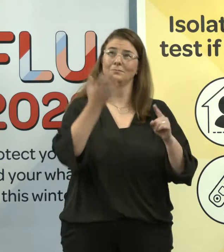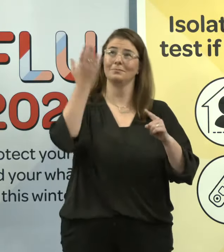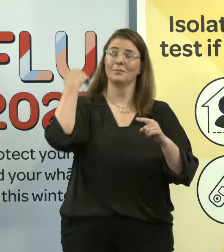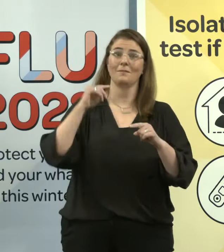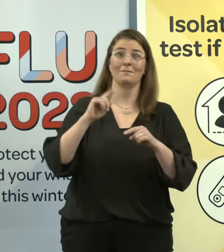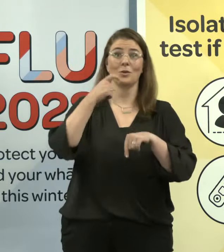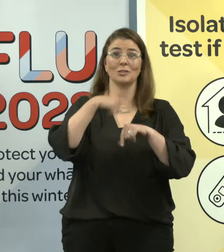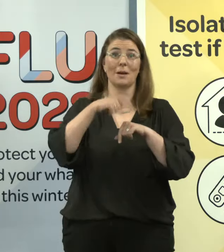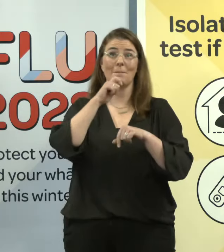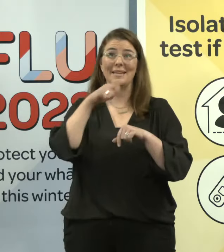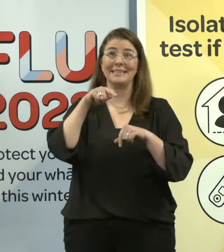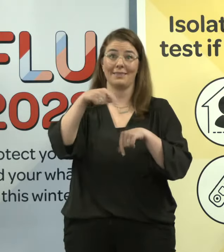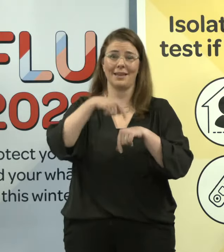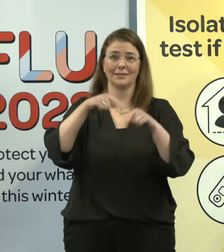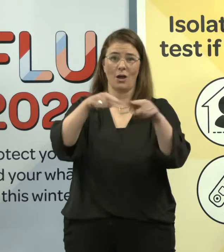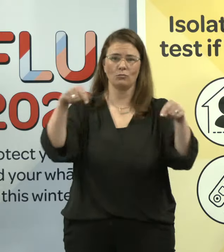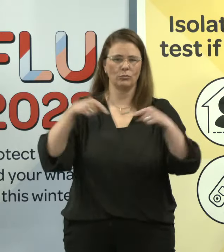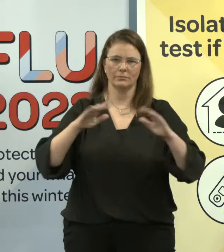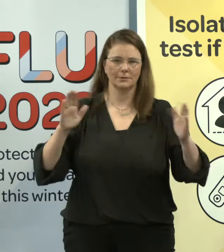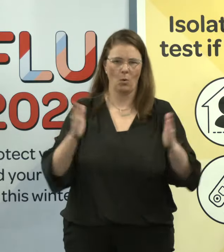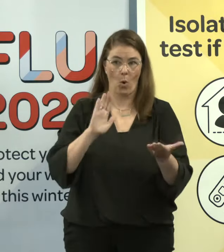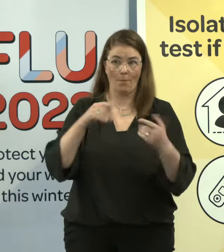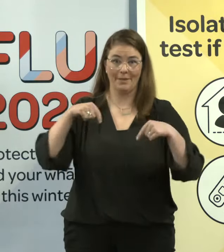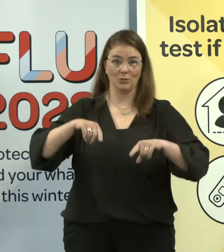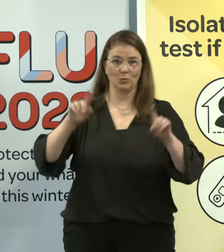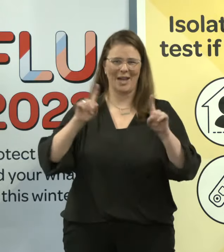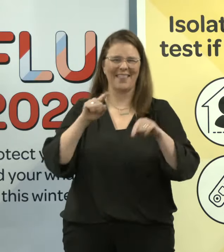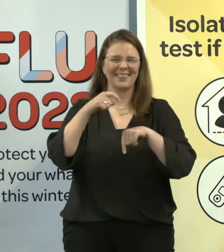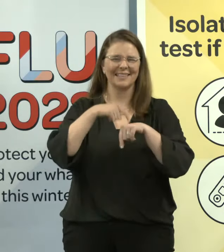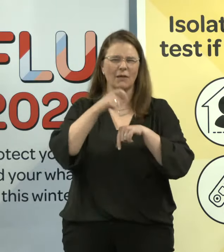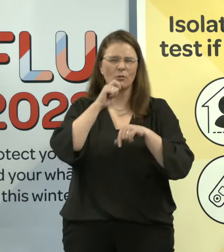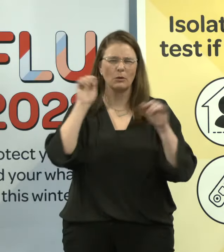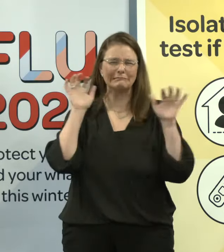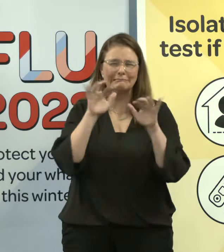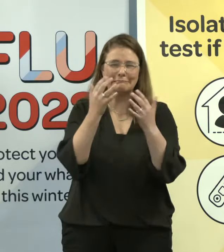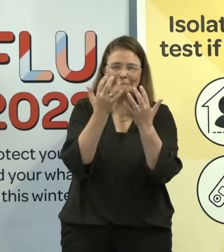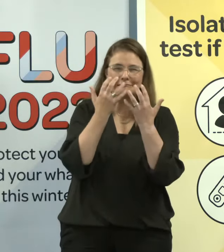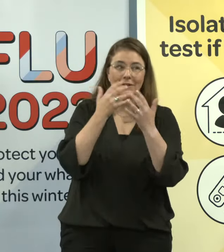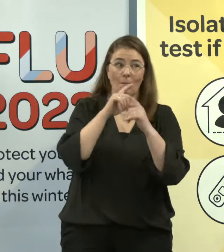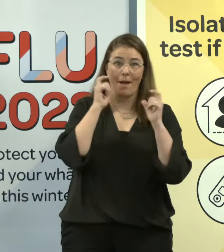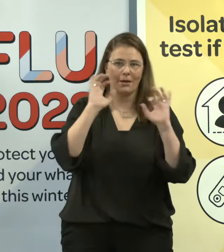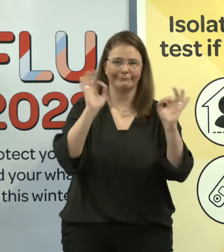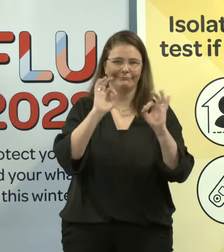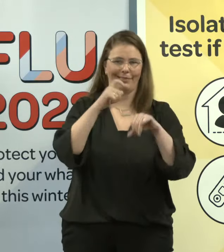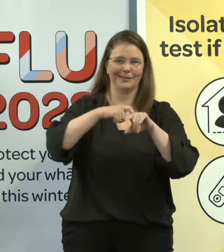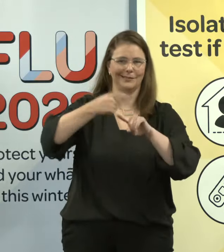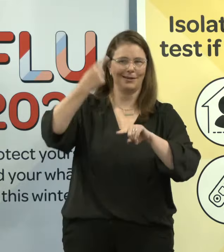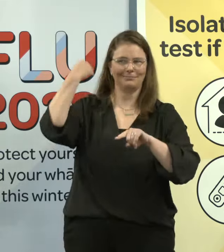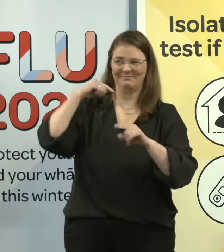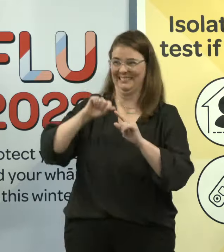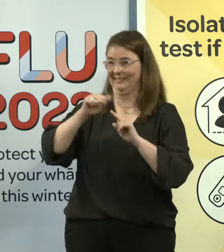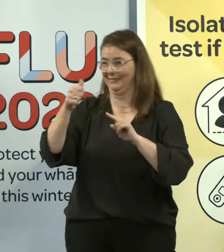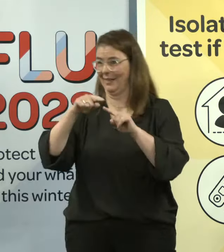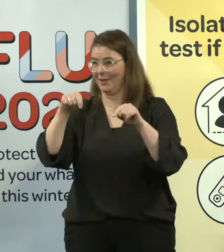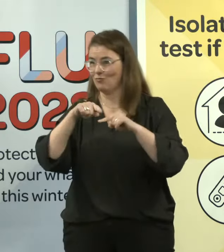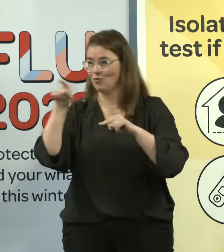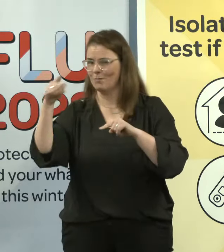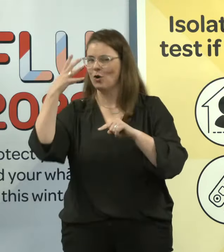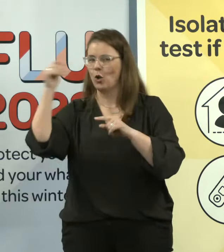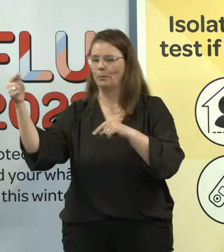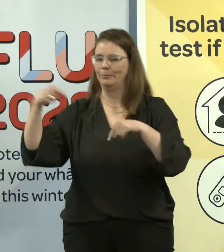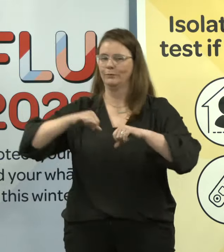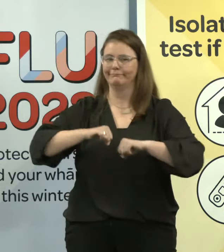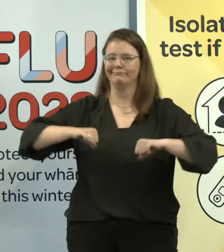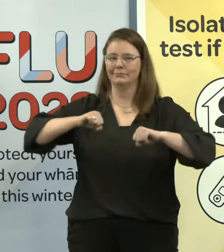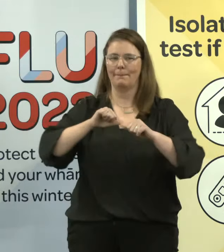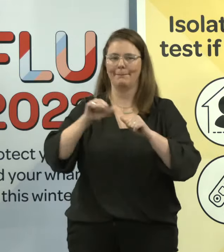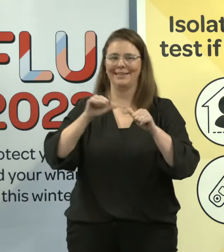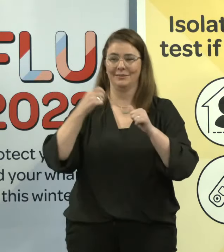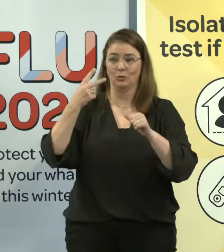Kia ora, Caroline. Ki taku